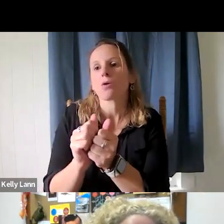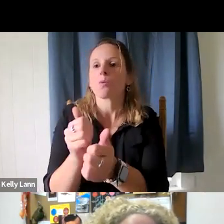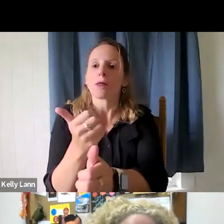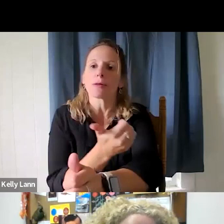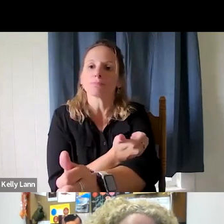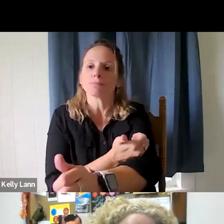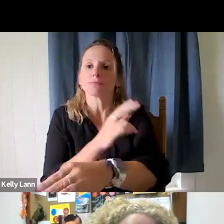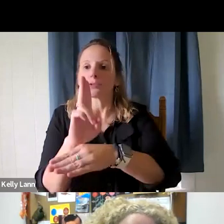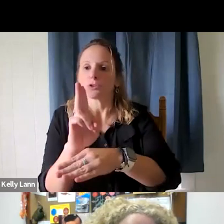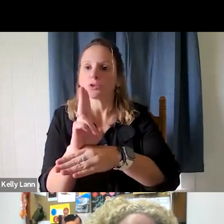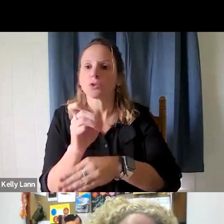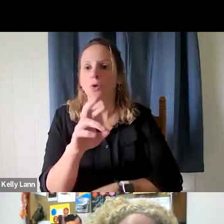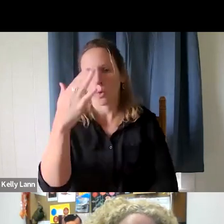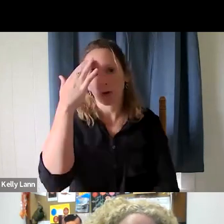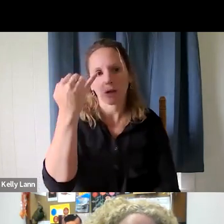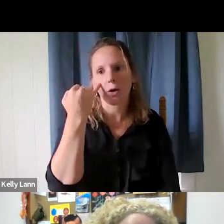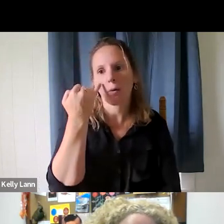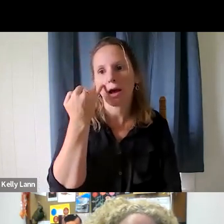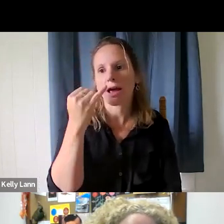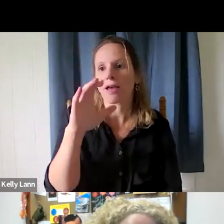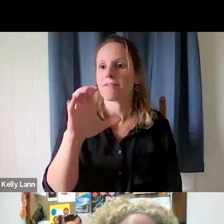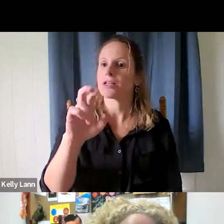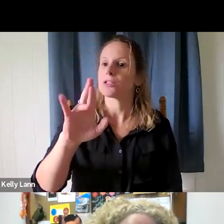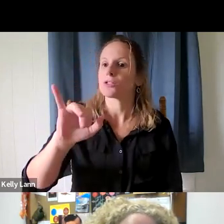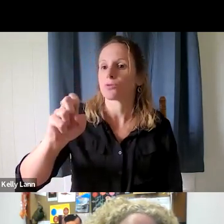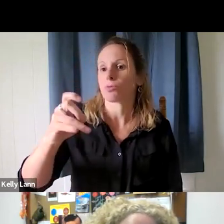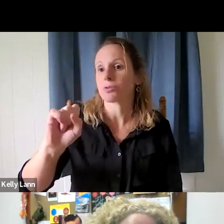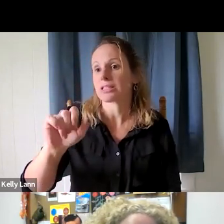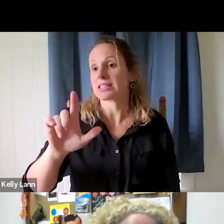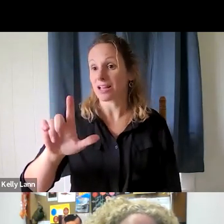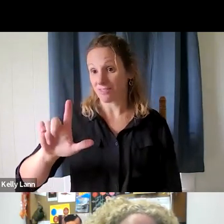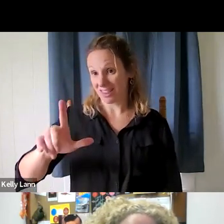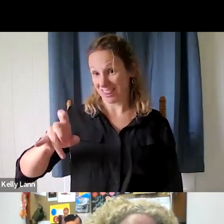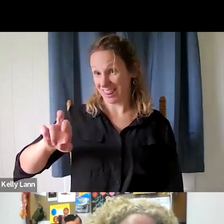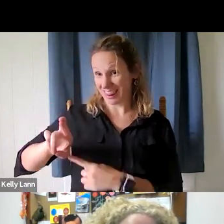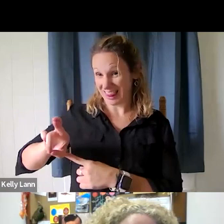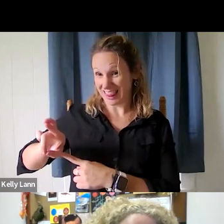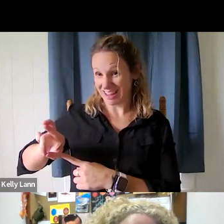o digamos una cirrosis hepática, ¿cierto? Eso lo vemos. Así que la pregunta es: ¿es posible